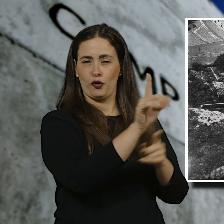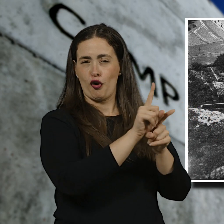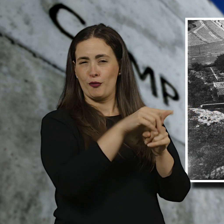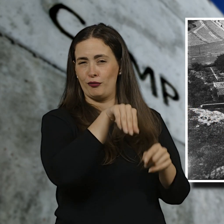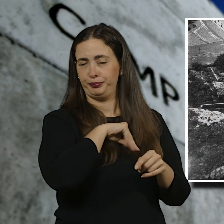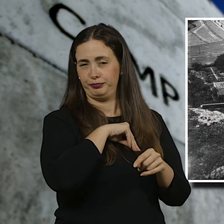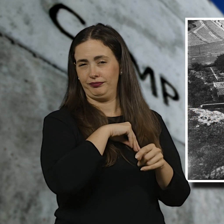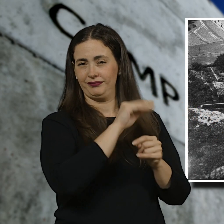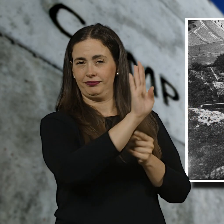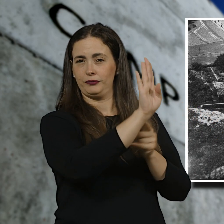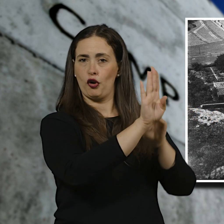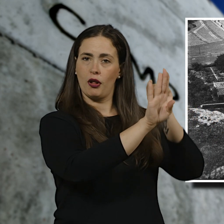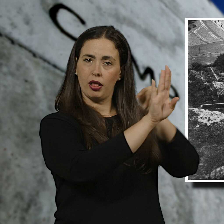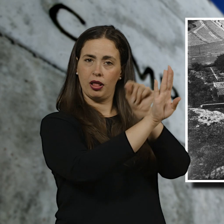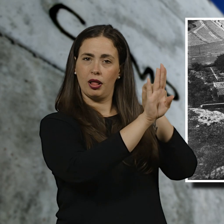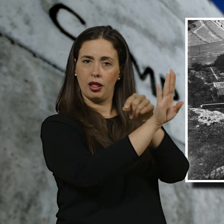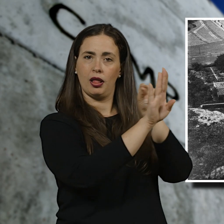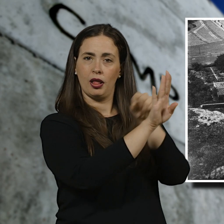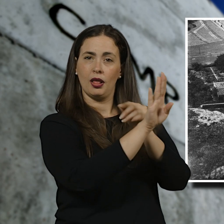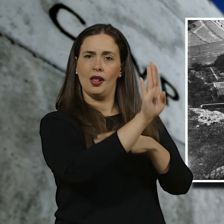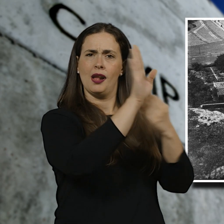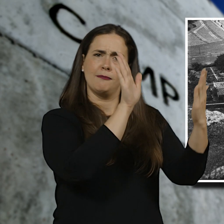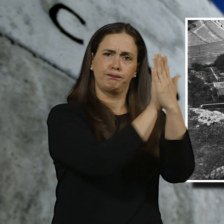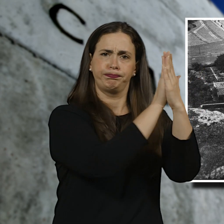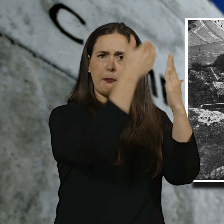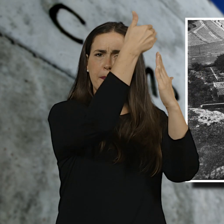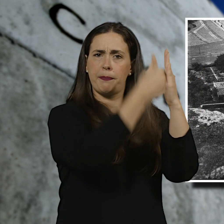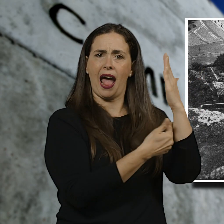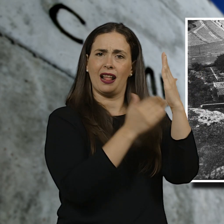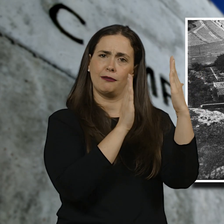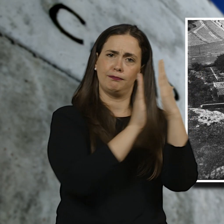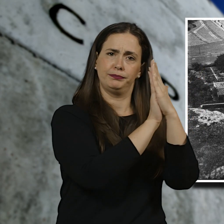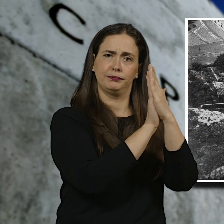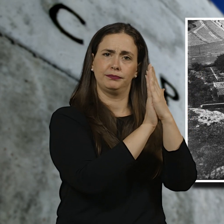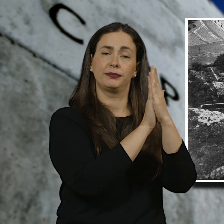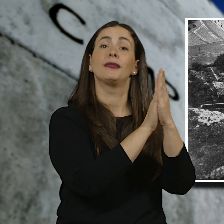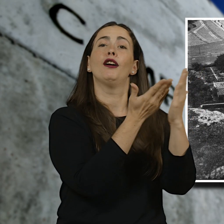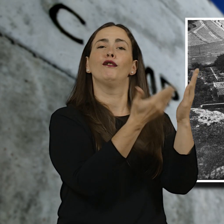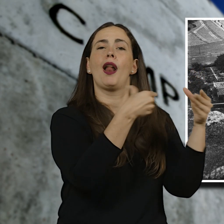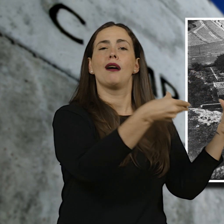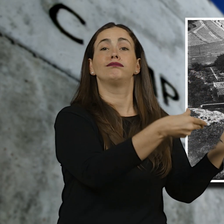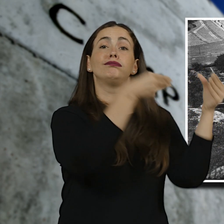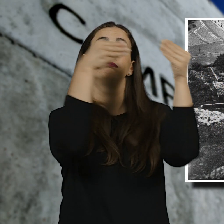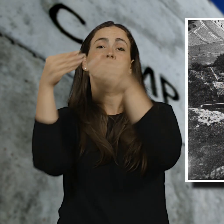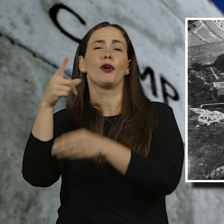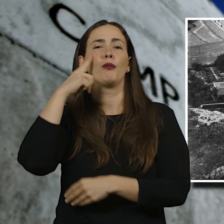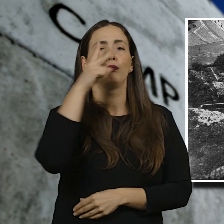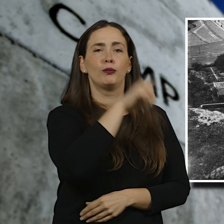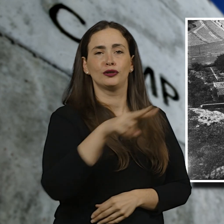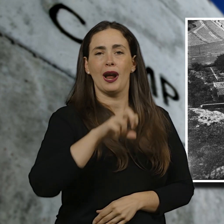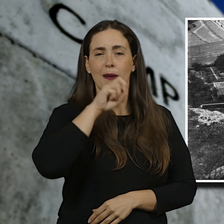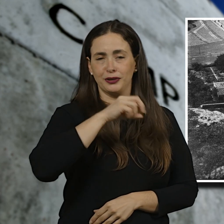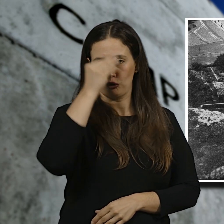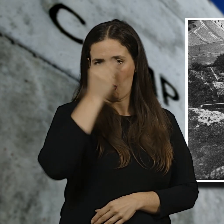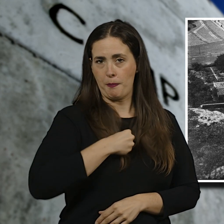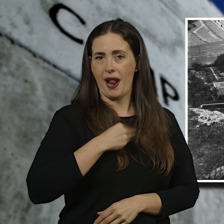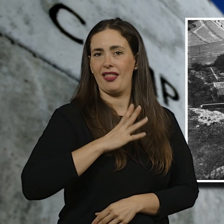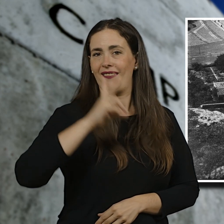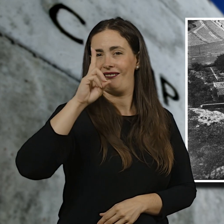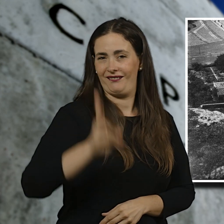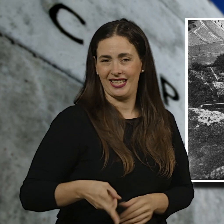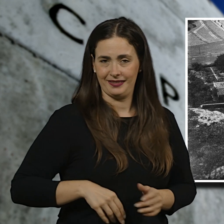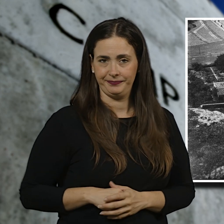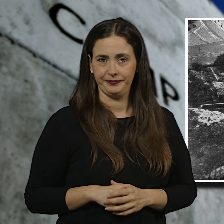i encastada en un mur de la casa, va ser traslladada al Museu Episcopal de Vic.